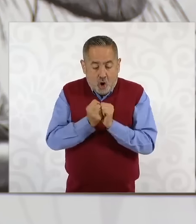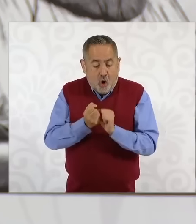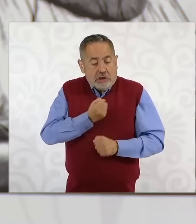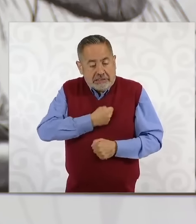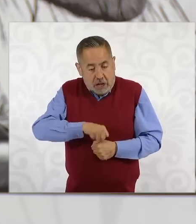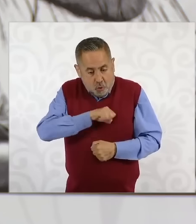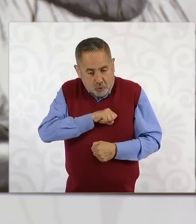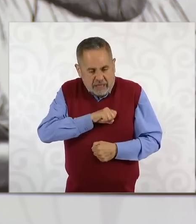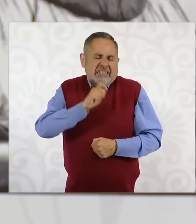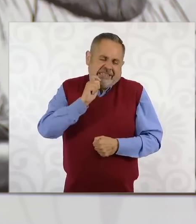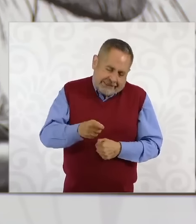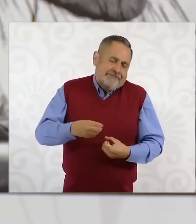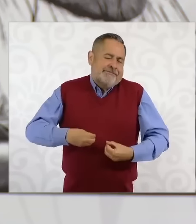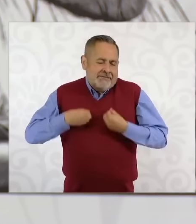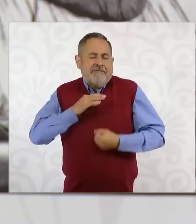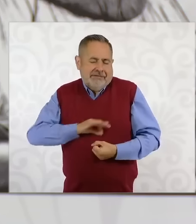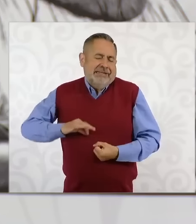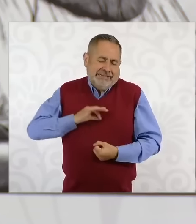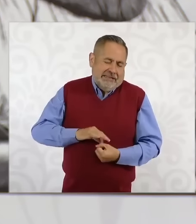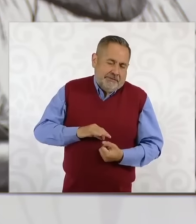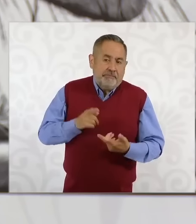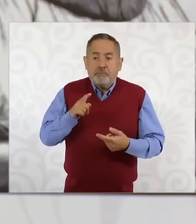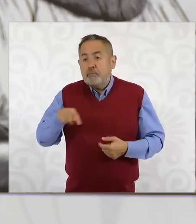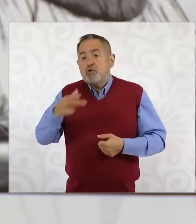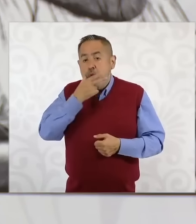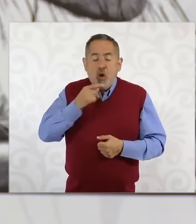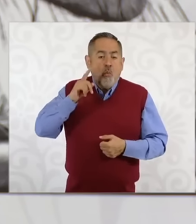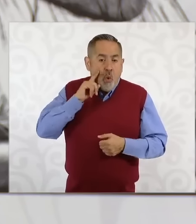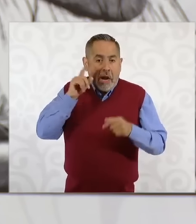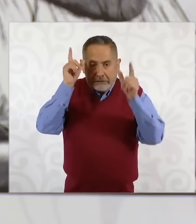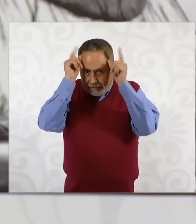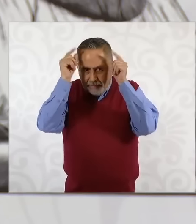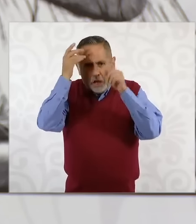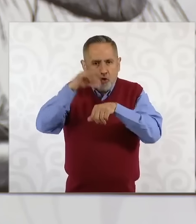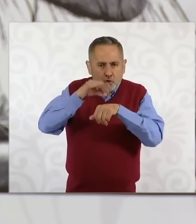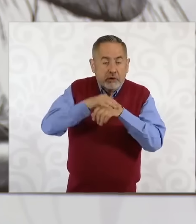que médicas, enfermeros, trabajadores de la salud del IMS han ido prácticamente a